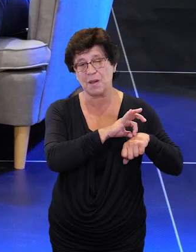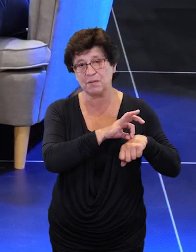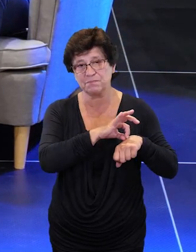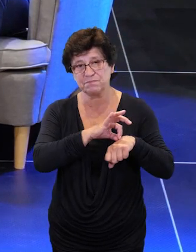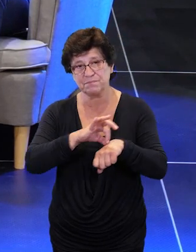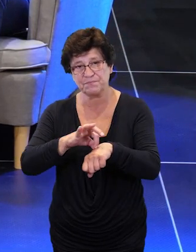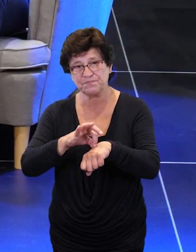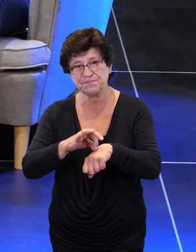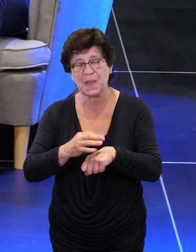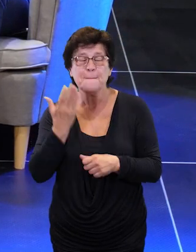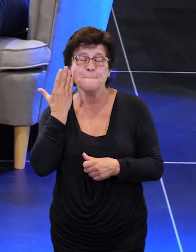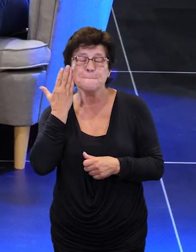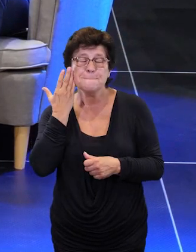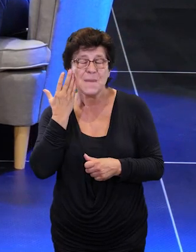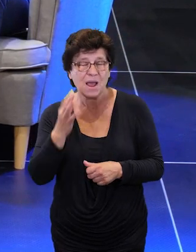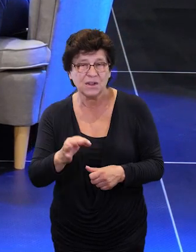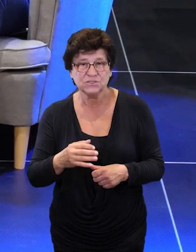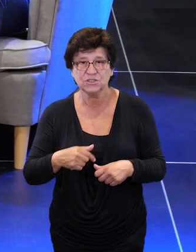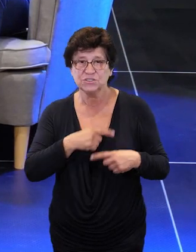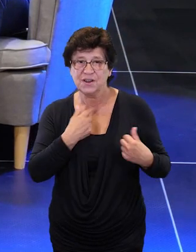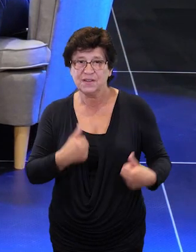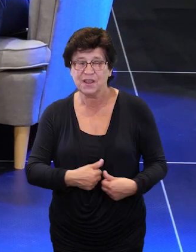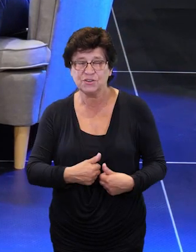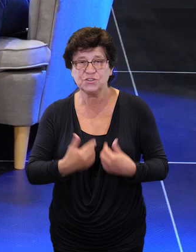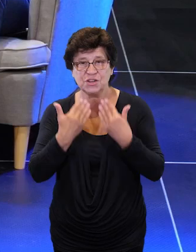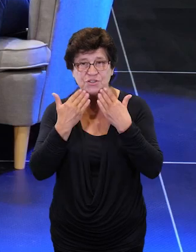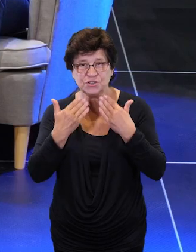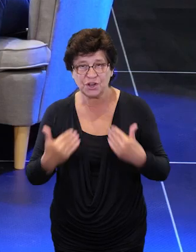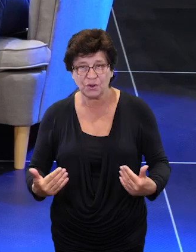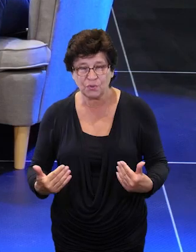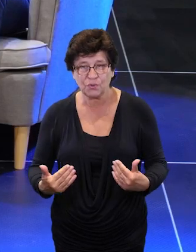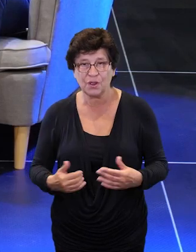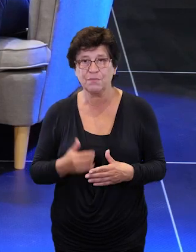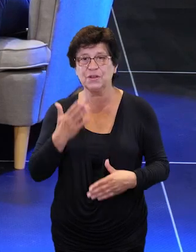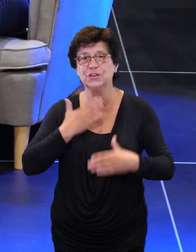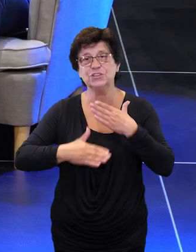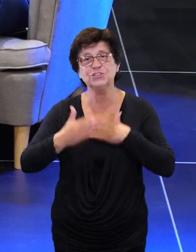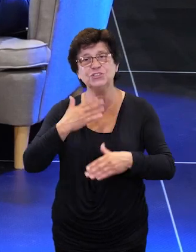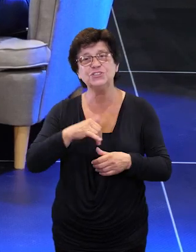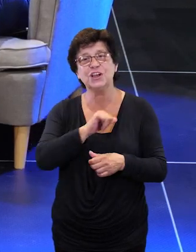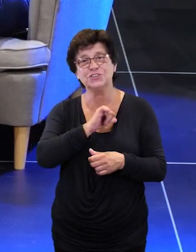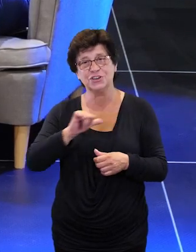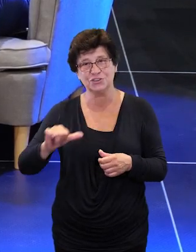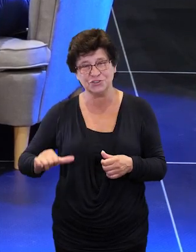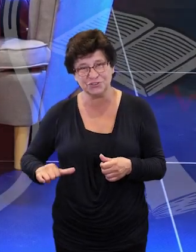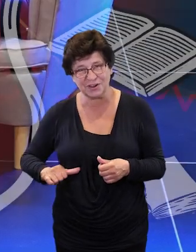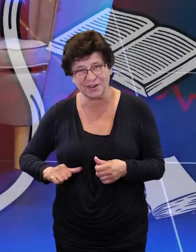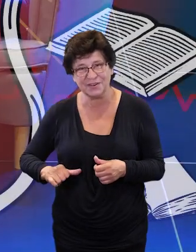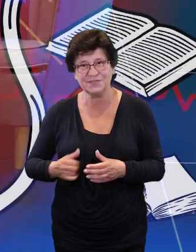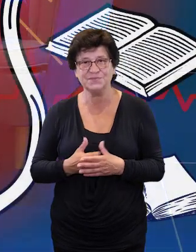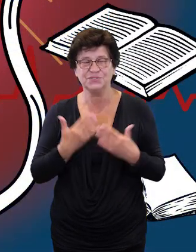Panie doktorze, bardzo serdecznie dziękujemy panu. Dzięki wielkie. Cieszę się, że przyszliście. Dziękujemy serdecznie.